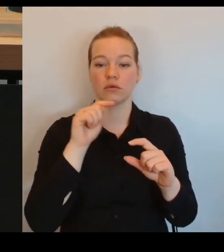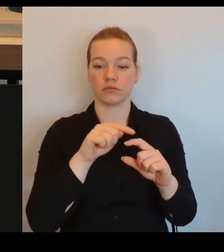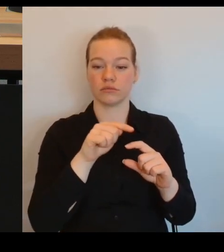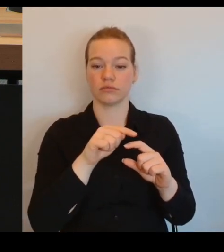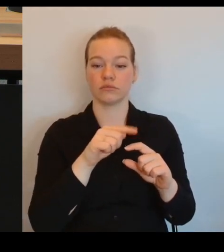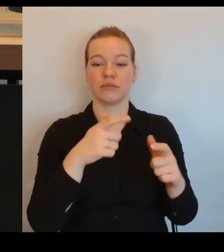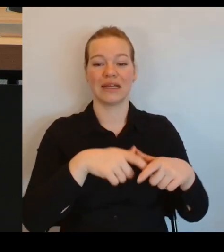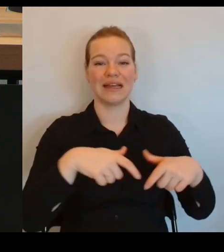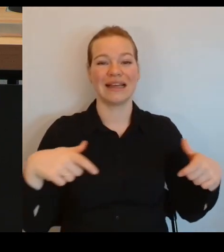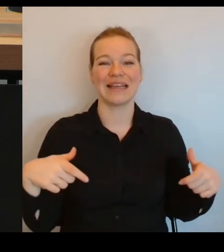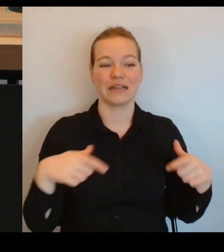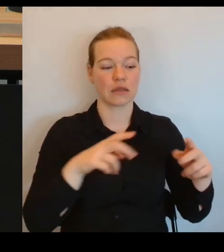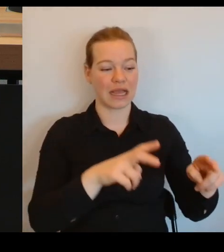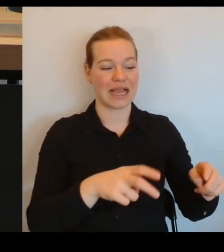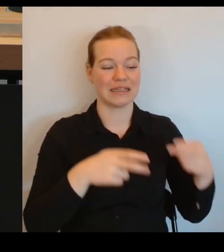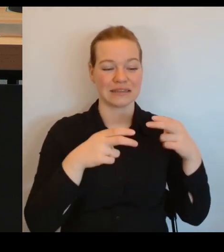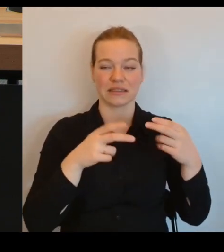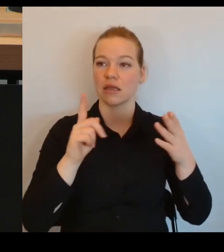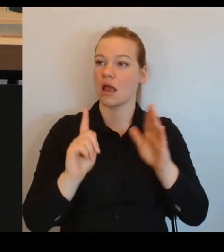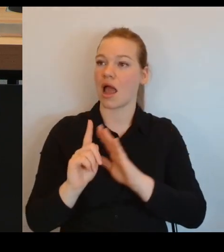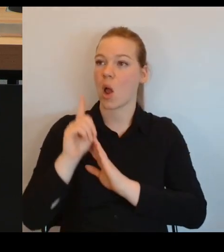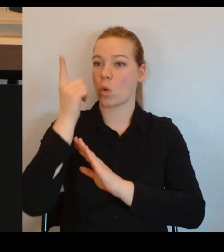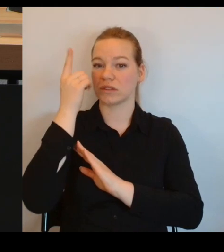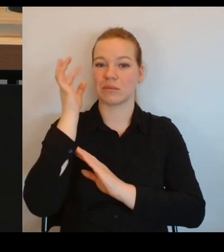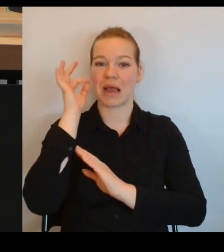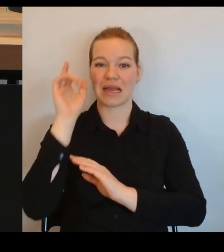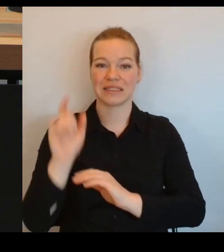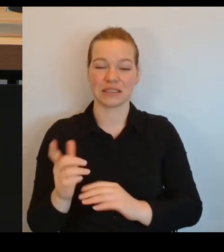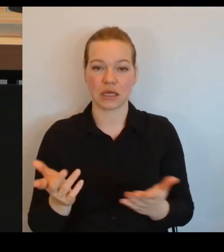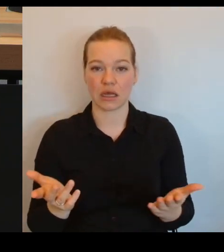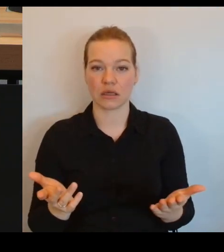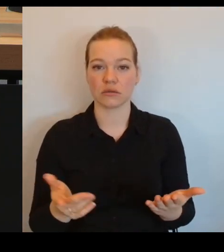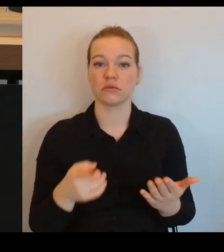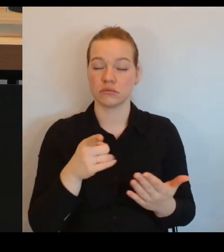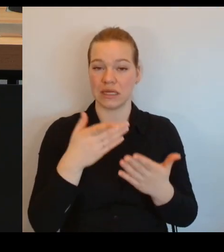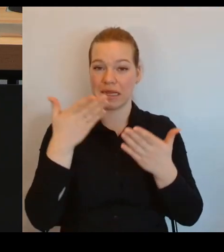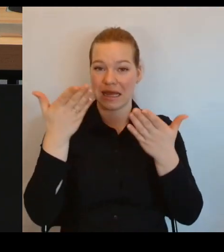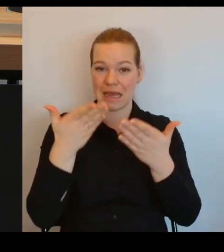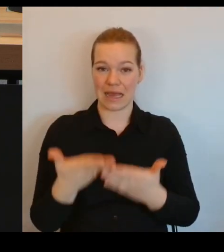weniger Gehalt als ihre Kolleginnen im Landesdienst. Insbesondere Frauen. Denn es arbeiten